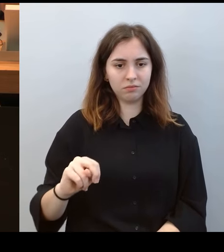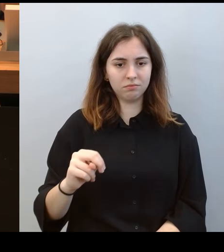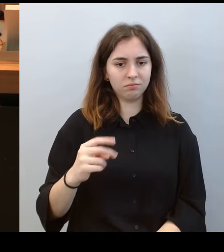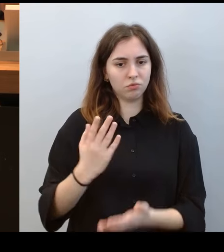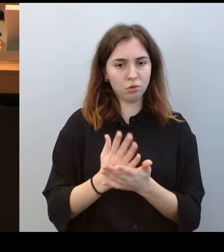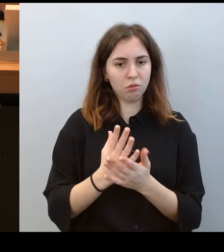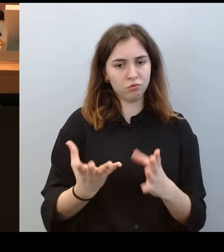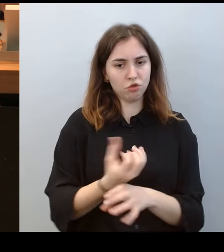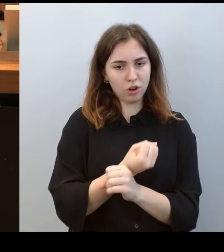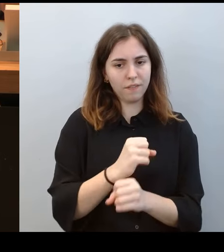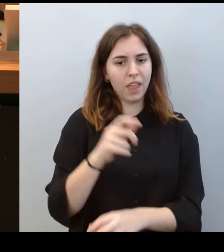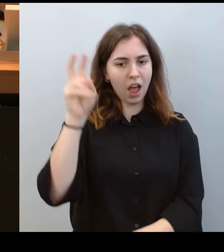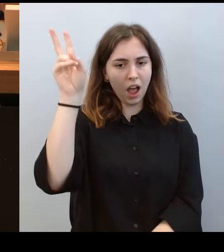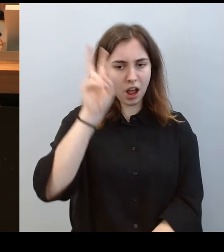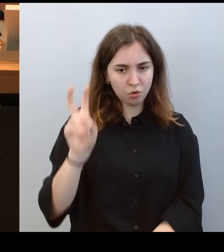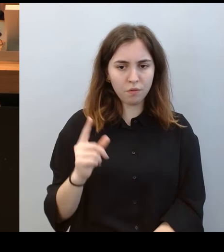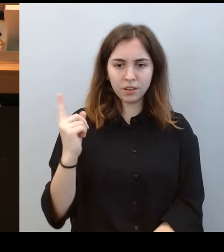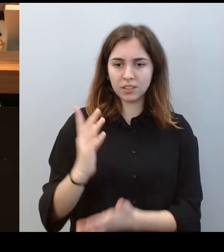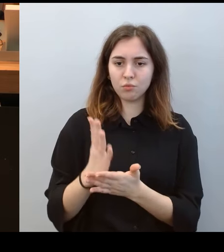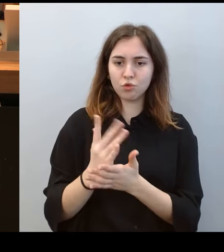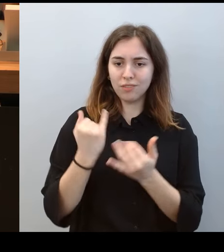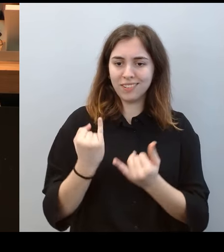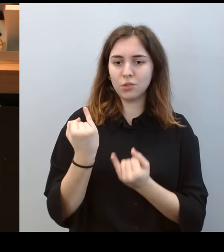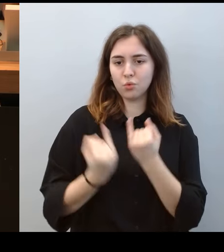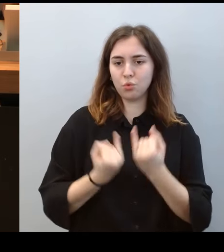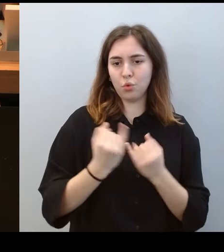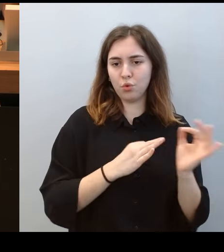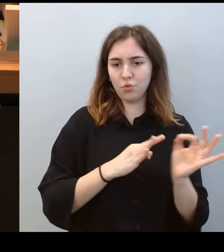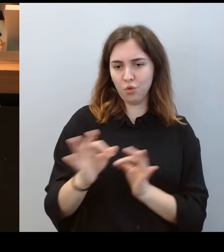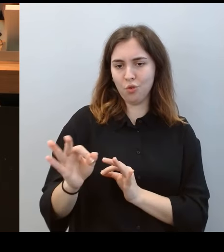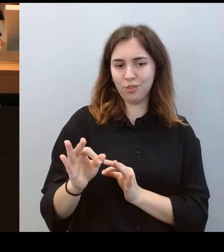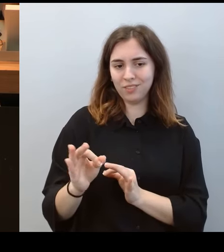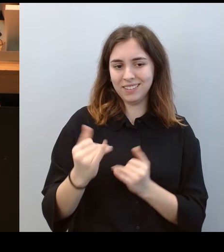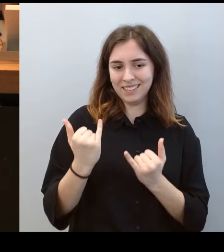All das zeigt, dass es an der Zeit ist, alte Konzepte zu überdenken.